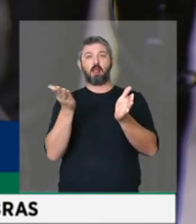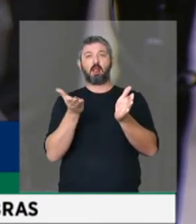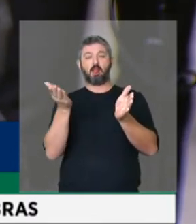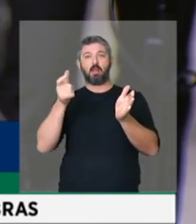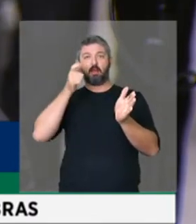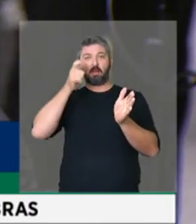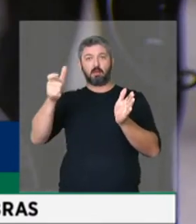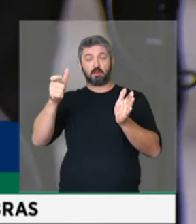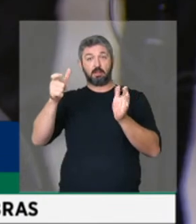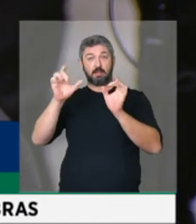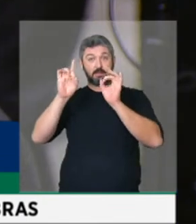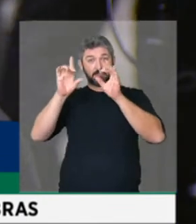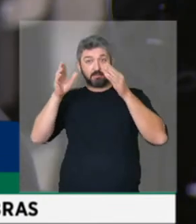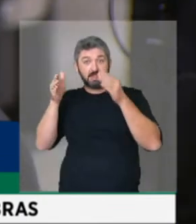PRA ATENDER A INTERESSES